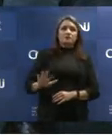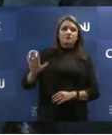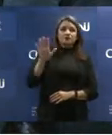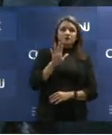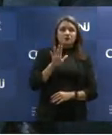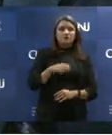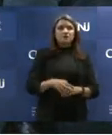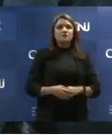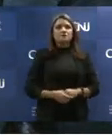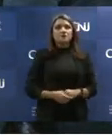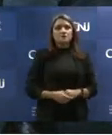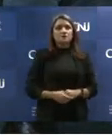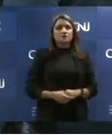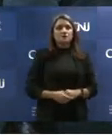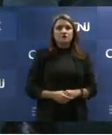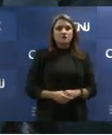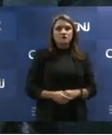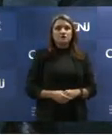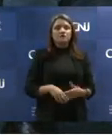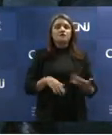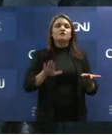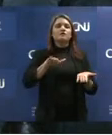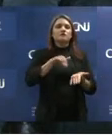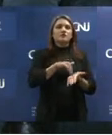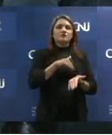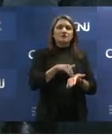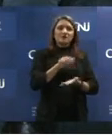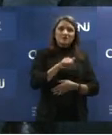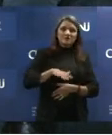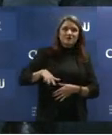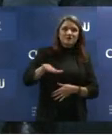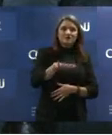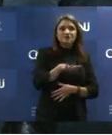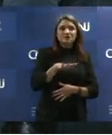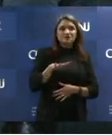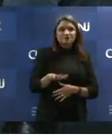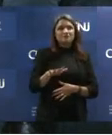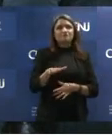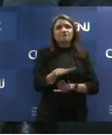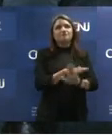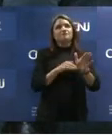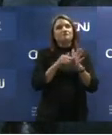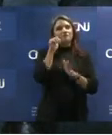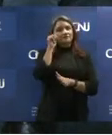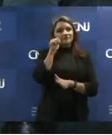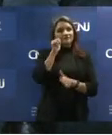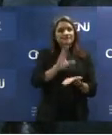Sem Senhor Secretário Geral, Dr. Valter. Senhoras conselheiras, senhores conselheiros,